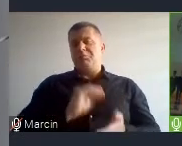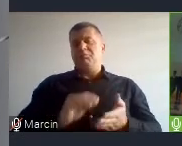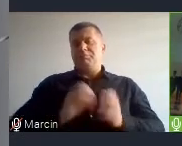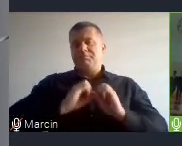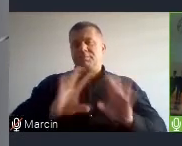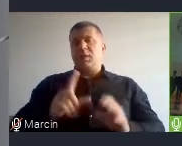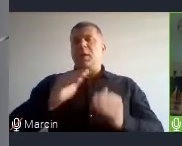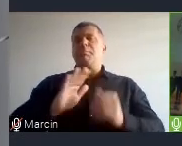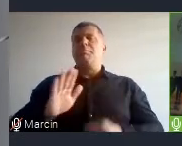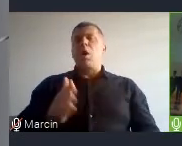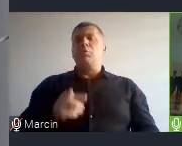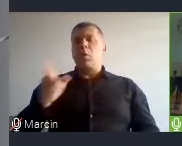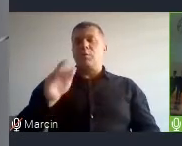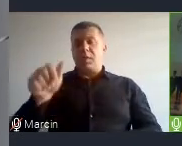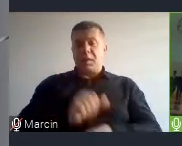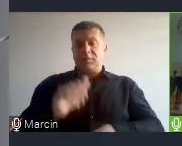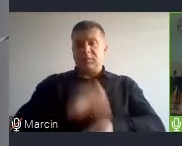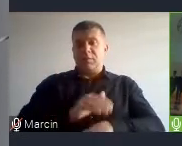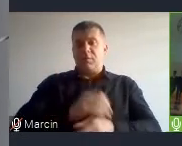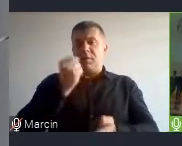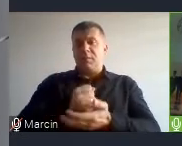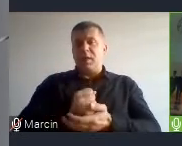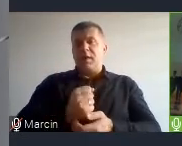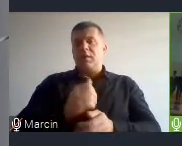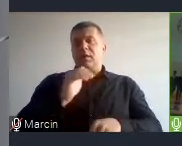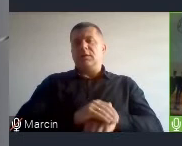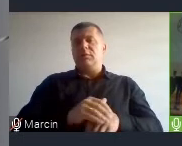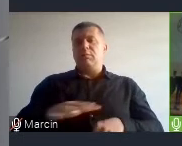Co ważne, wytyczne kwalifikowalności wydatków, mówią o tym,